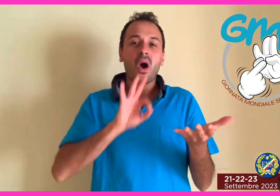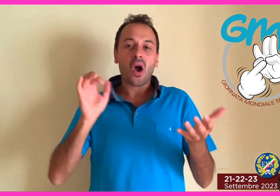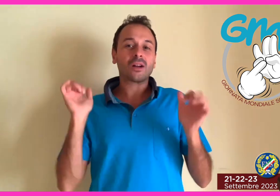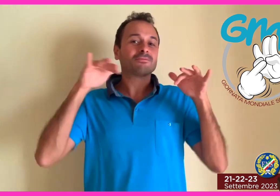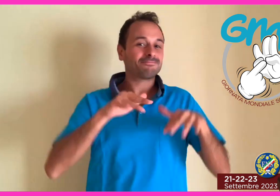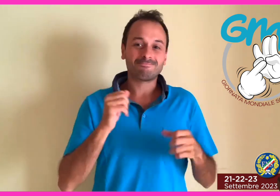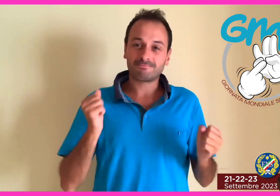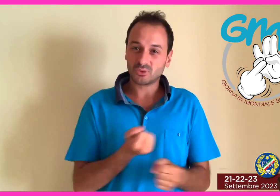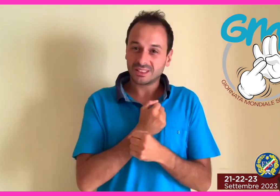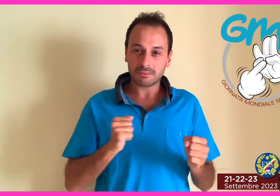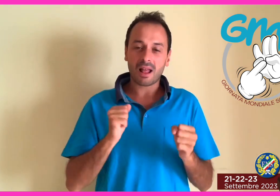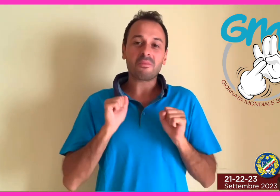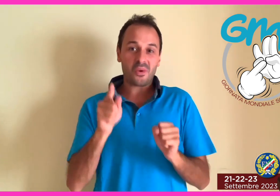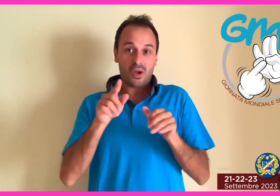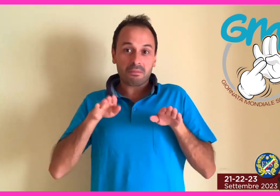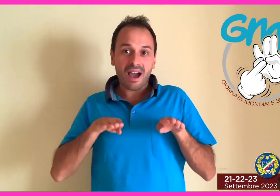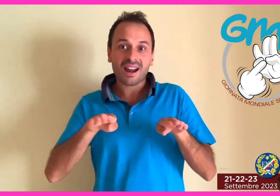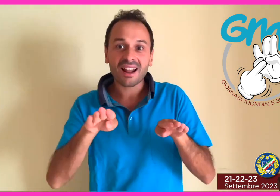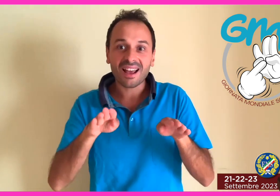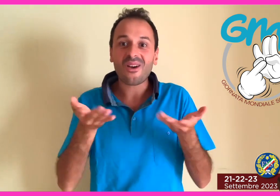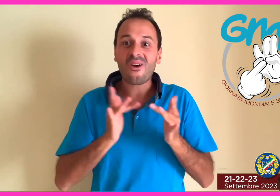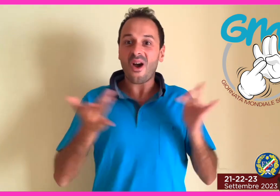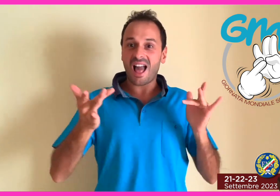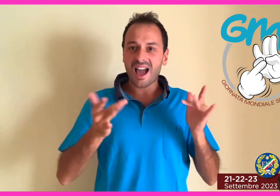se non riuscirete a venire di persona potrete partecipare virtualmente!